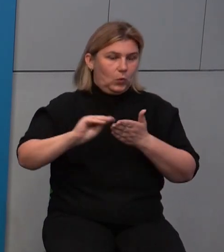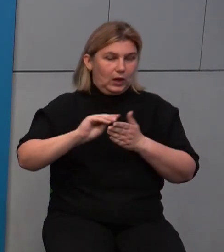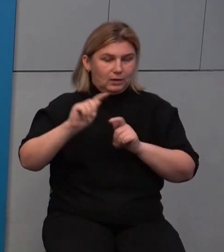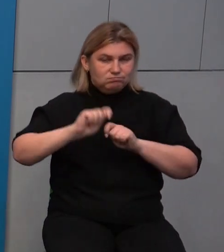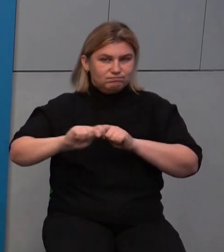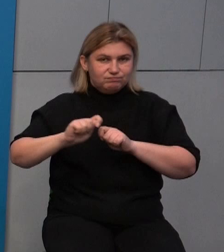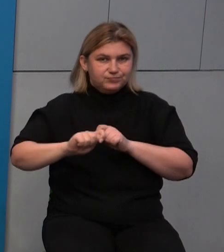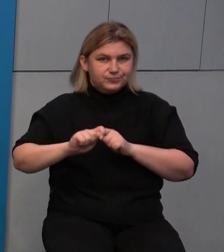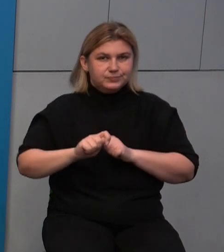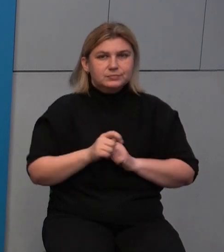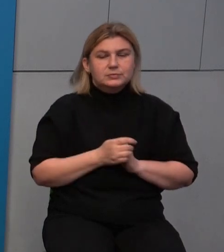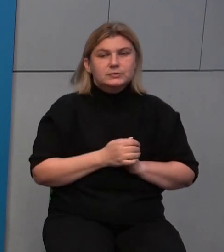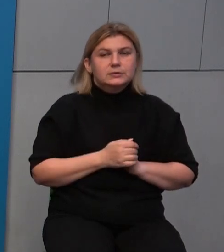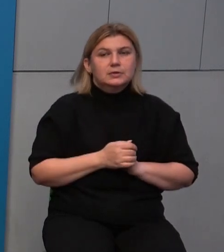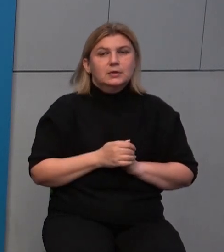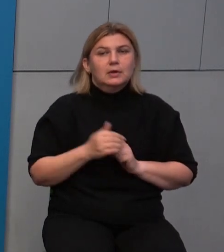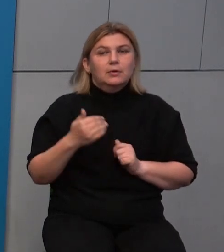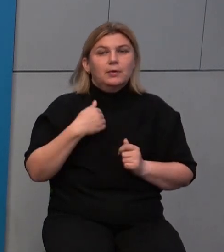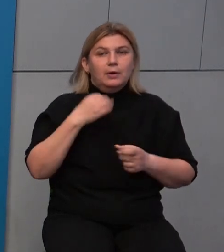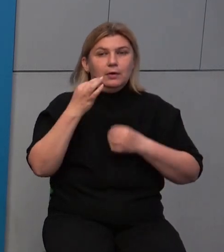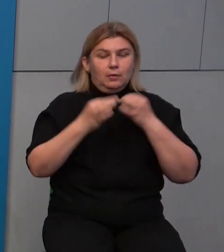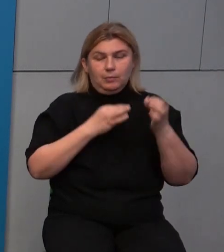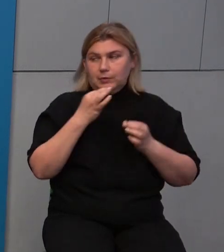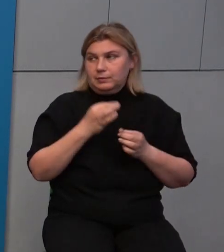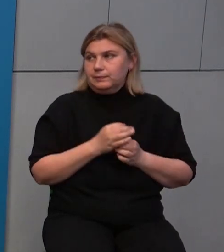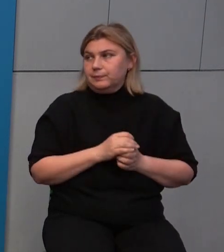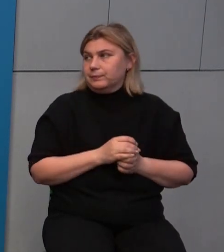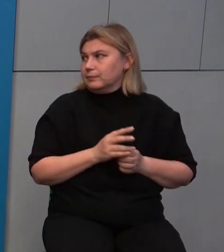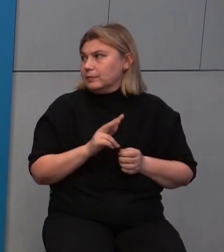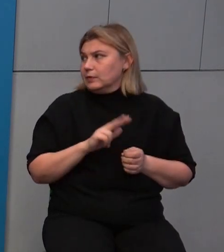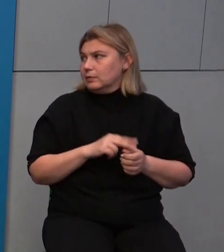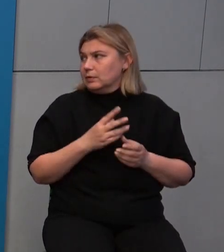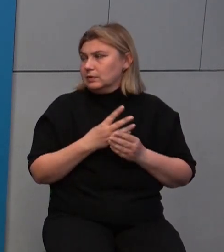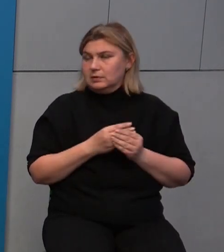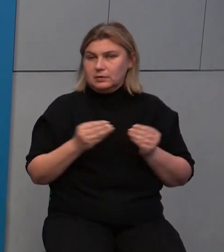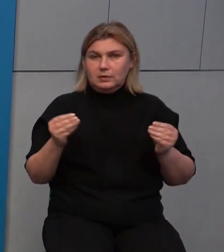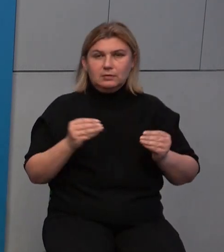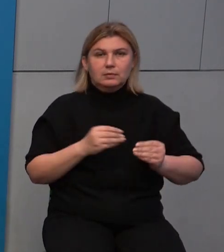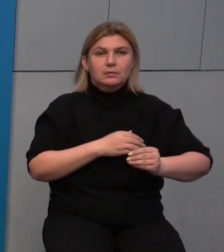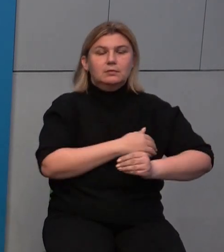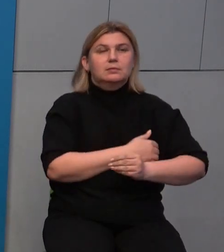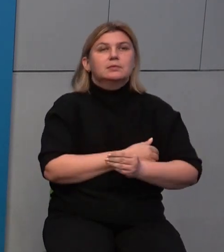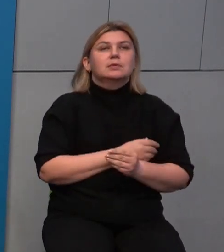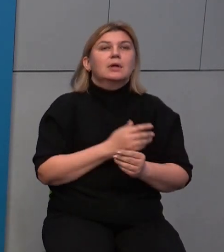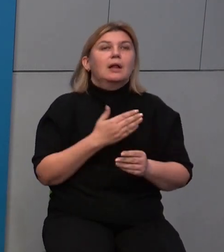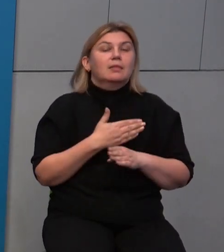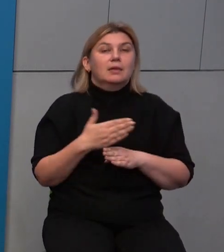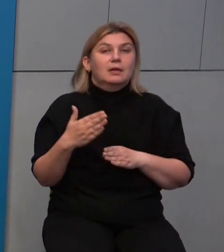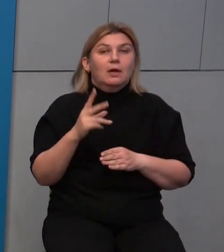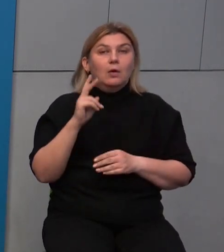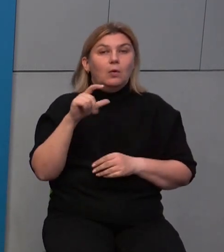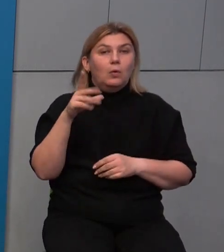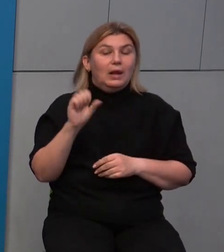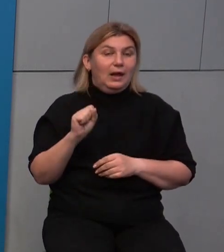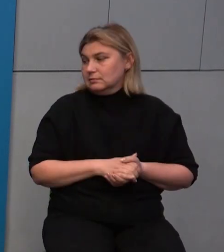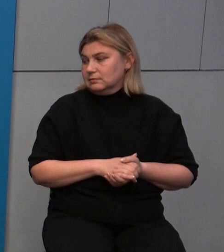I tam były takie tomy opowiadań też, które zaginęły w dodatku, "Kula czasu" jest nadal nieodnalezioną książką Lema